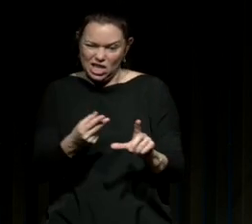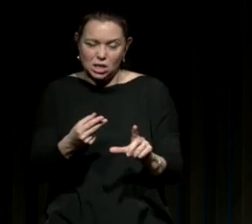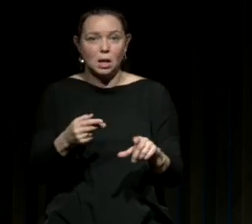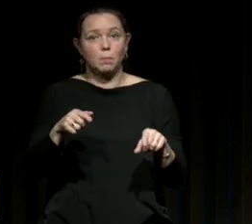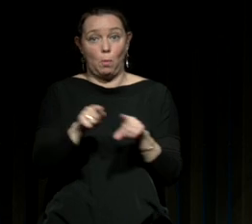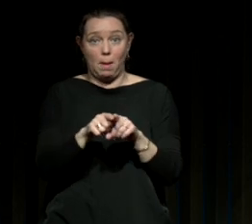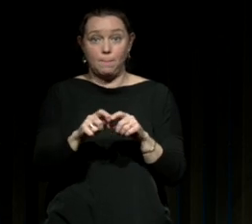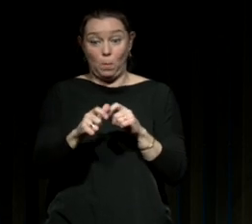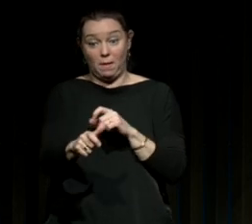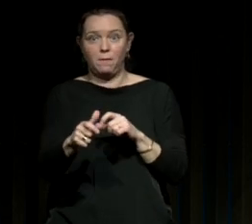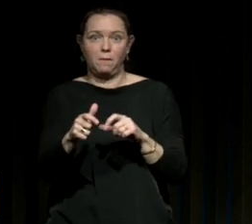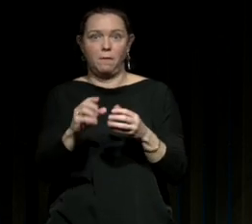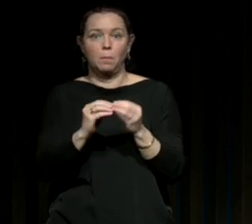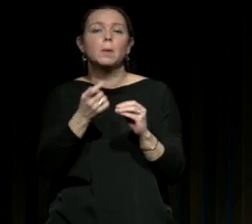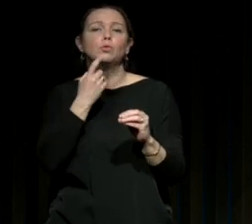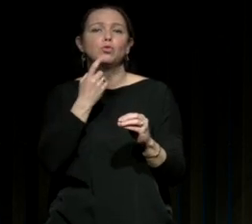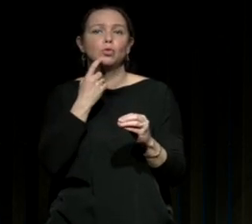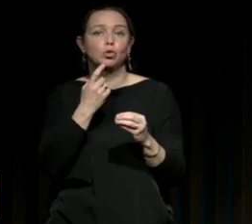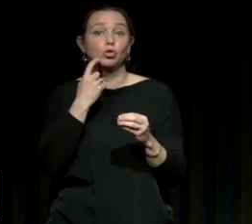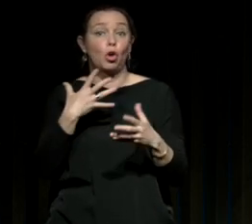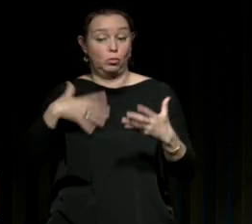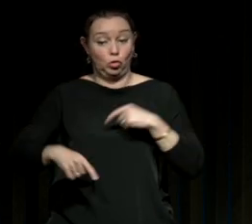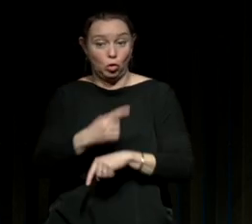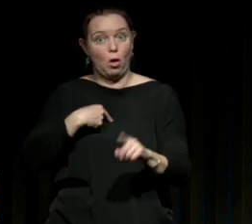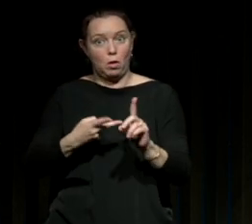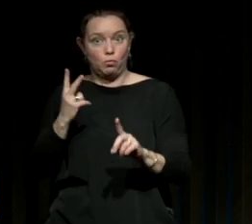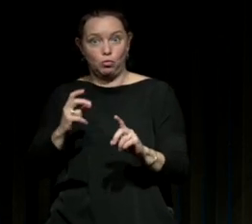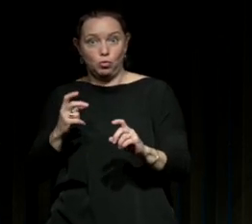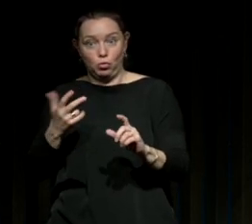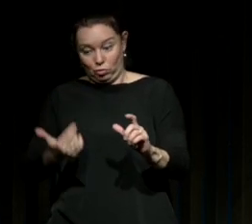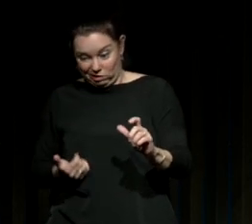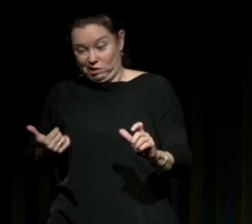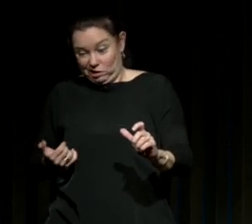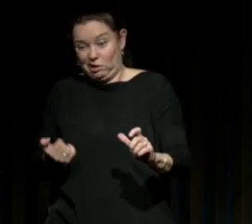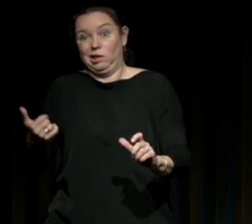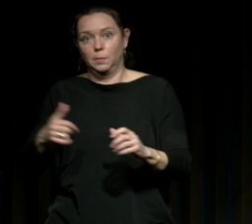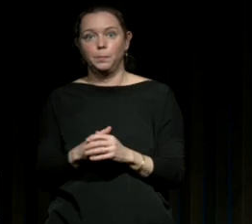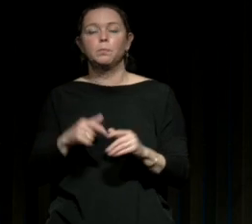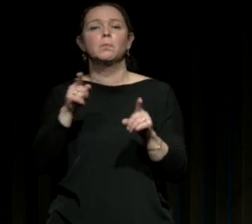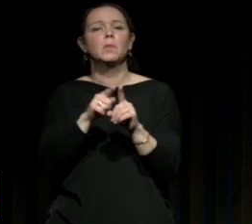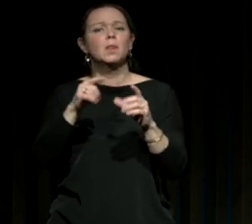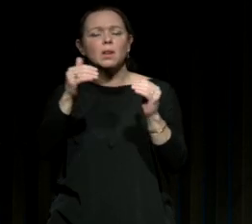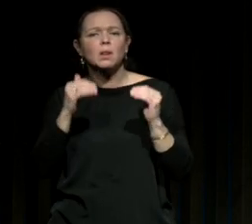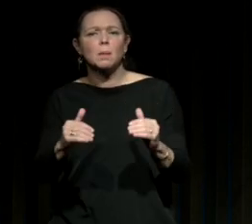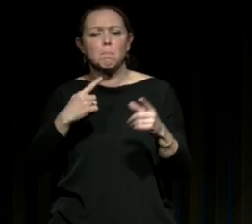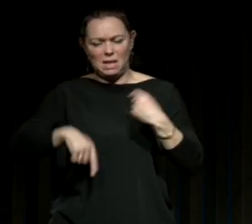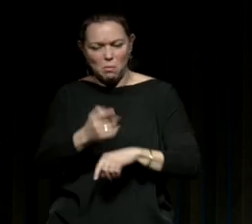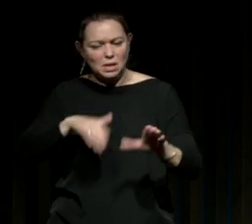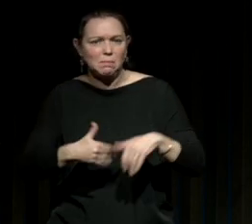glycémie est d'ailleurs son métabolisme glucidique est moins bon il a un bon cholestérol qui est plus